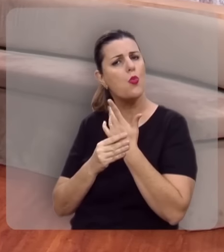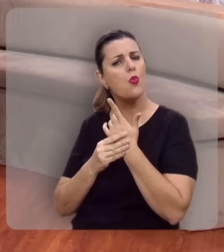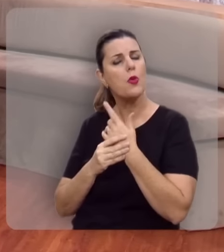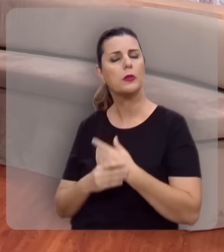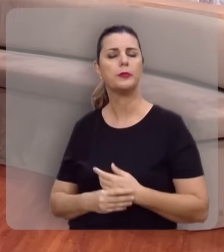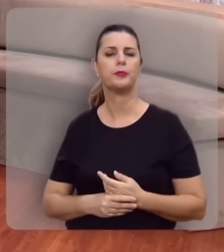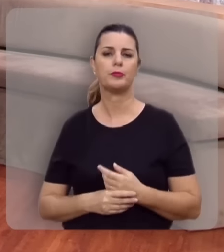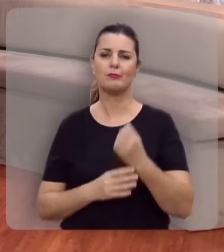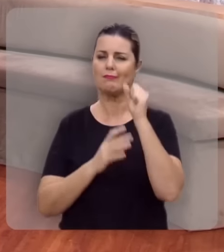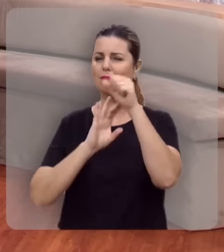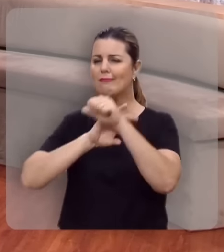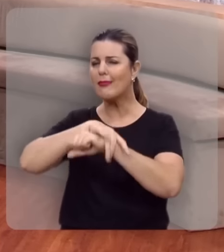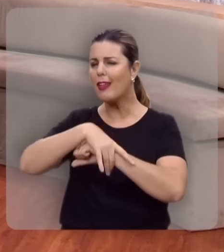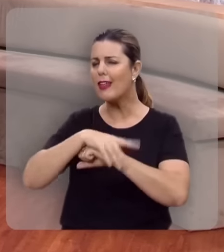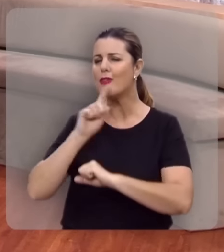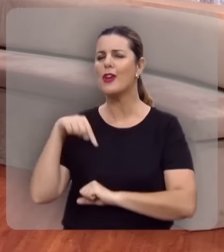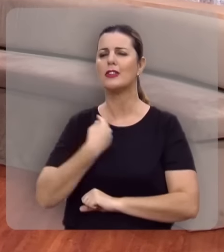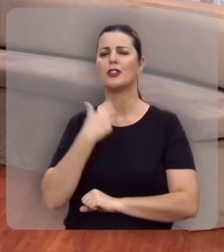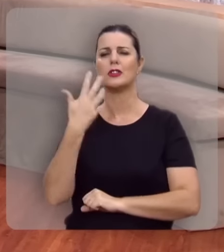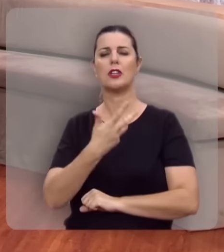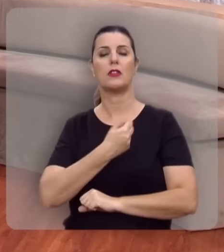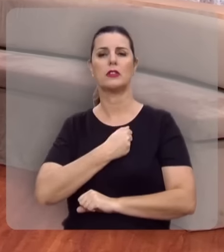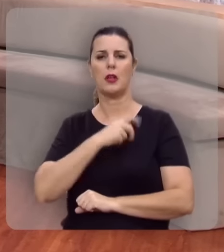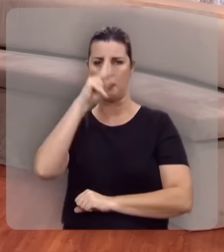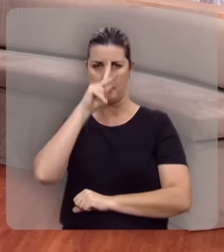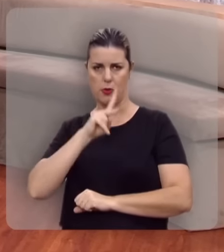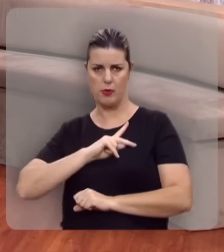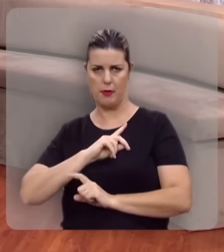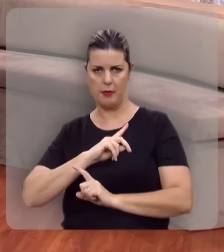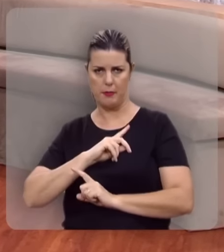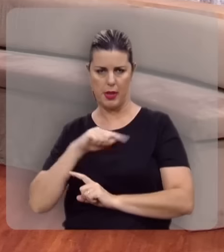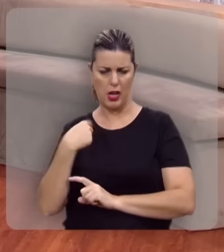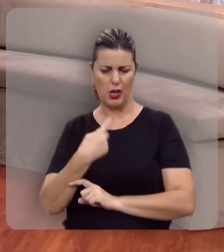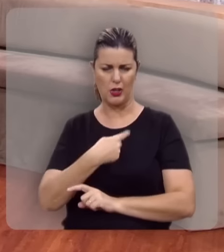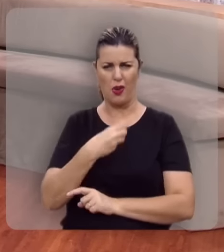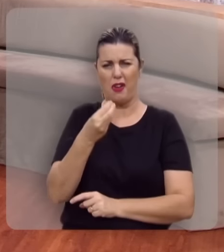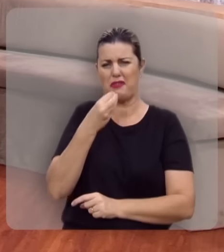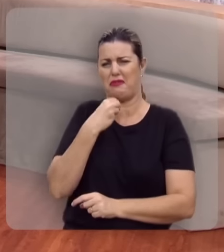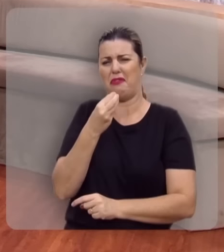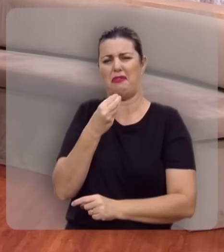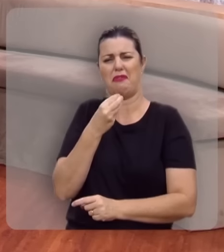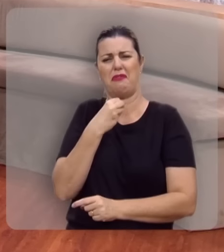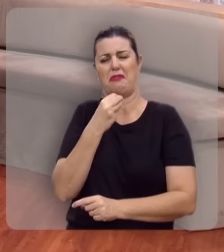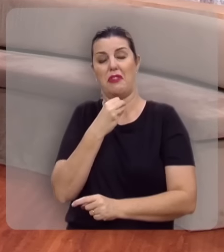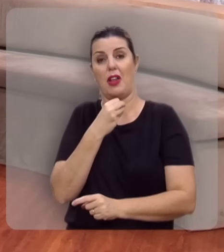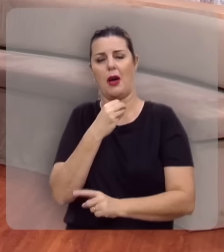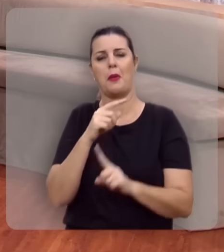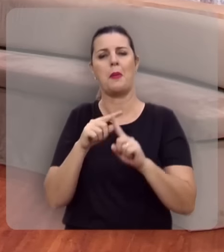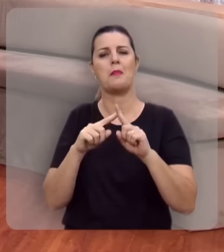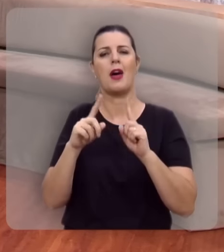a segurança da nossa salvação não está em nós, frágeis vasos de barro, mas está no próprio